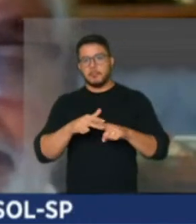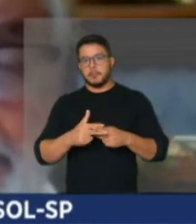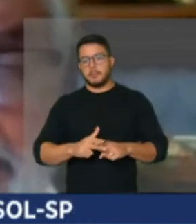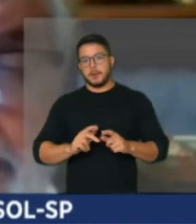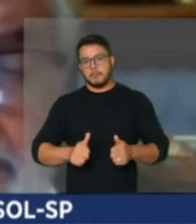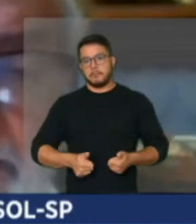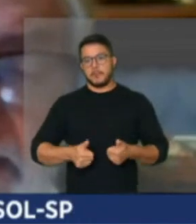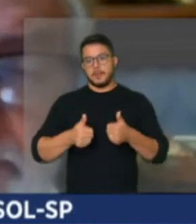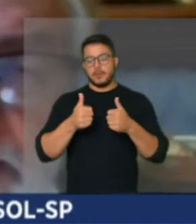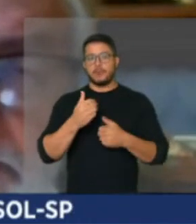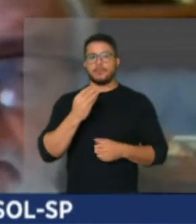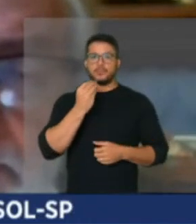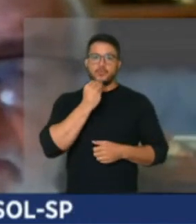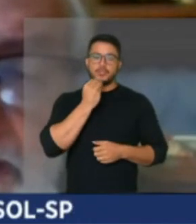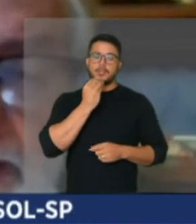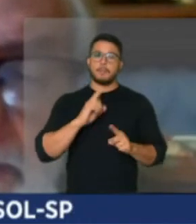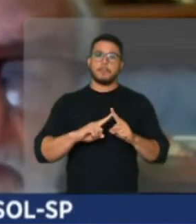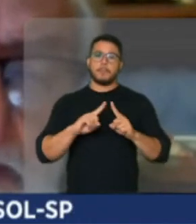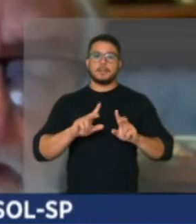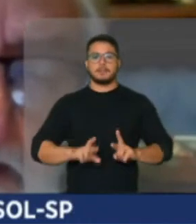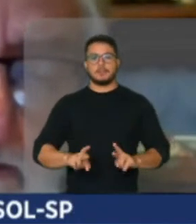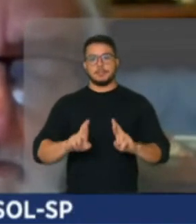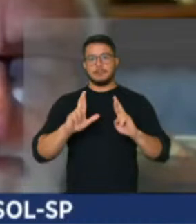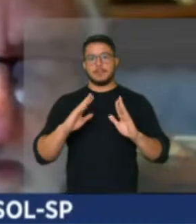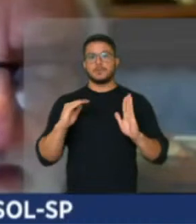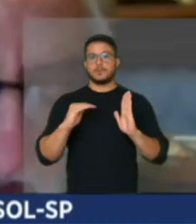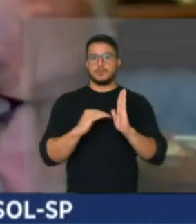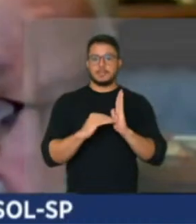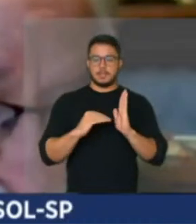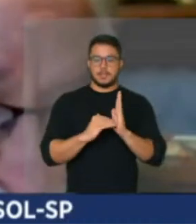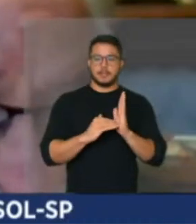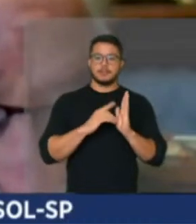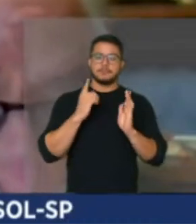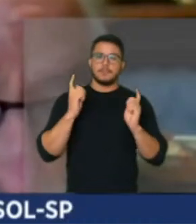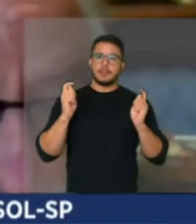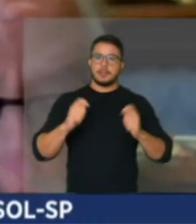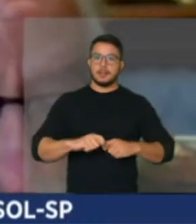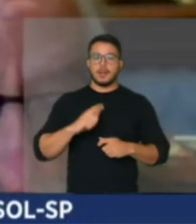ESPERAMOS QUE O SENADO CONSIGA ELABORAR AINDA DE FORMA MAIS IMPORTANTE AÍ O INCREMENTO AO